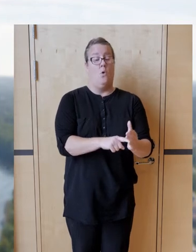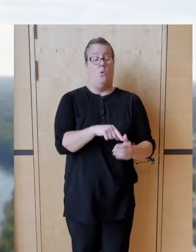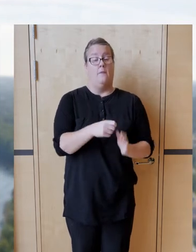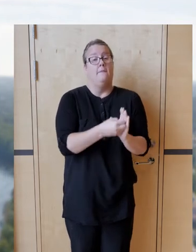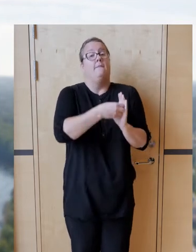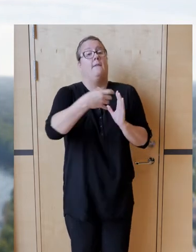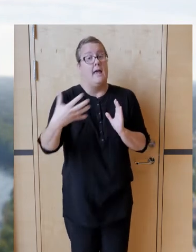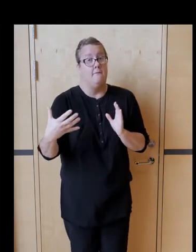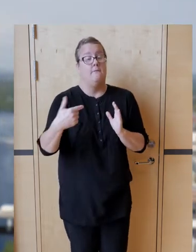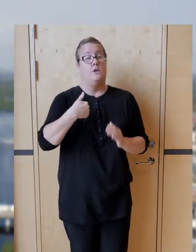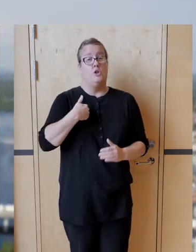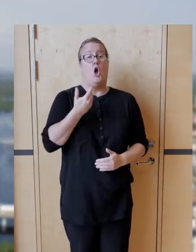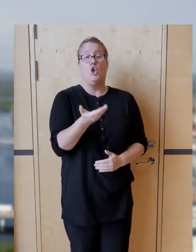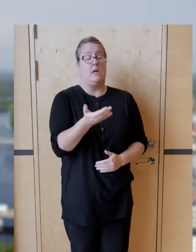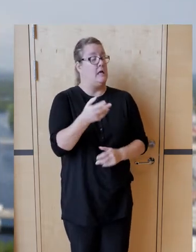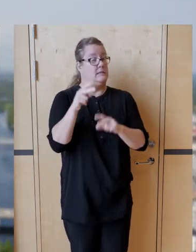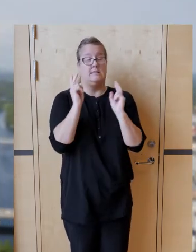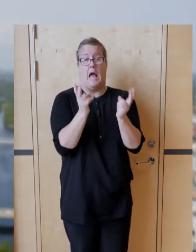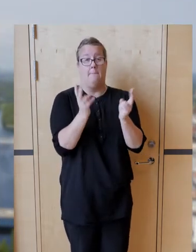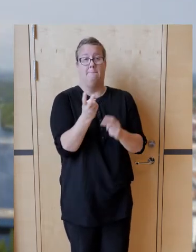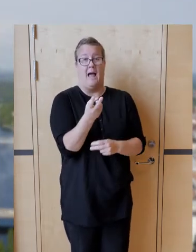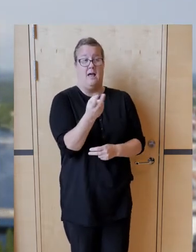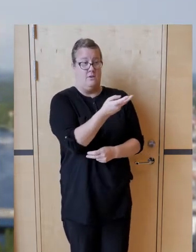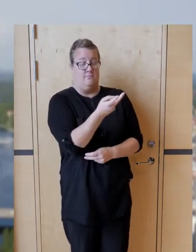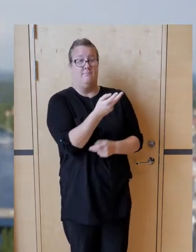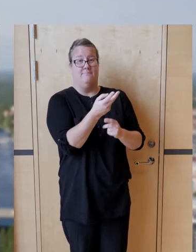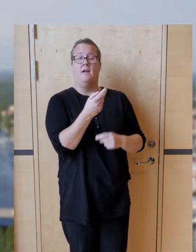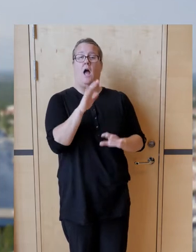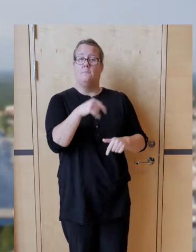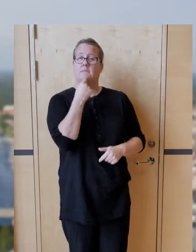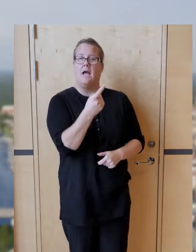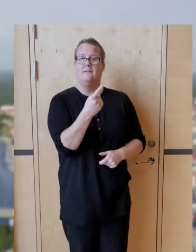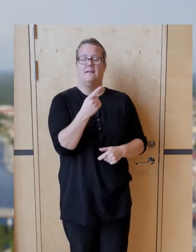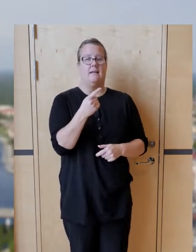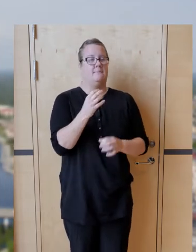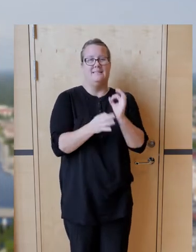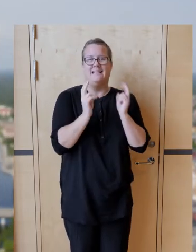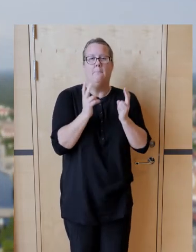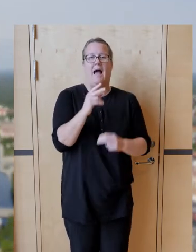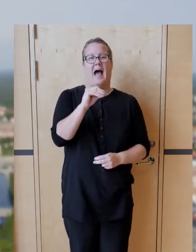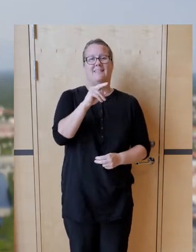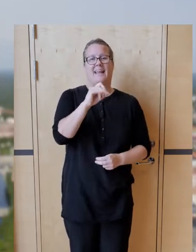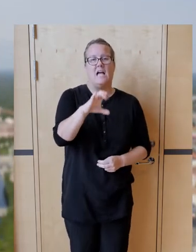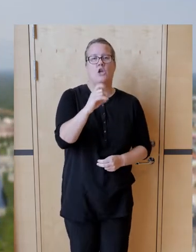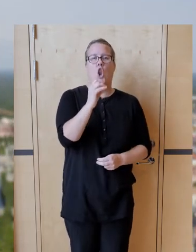Yrka på precis samma sak som Andreas löwenhöök virkade på equus och även nu här i Mäktige